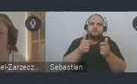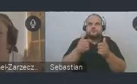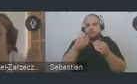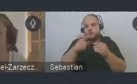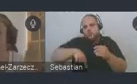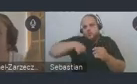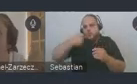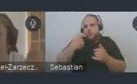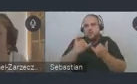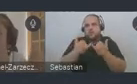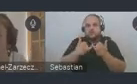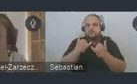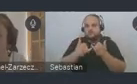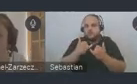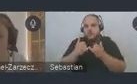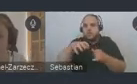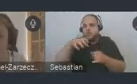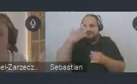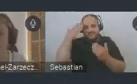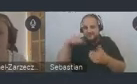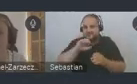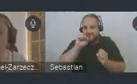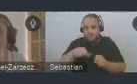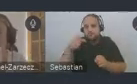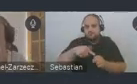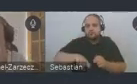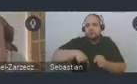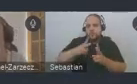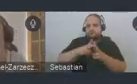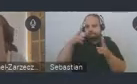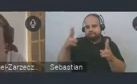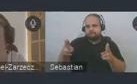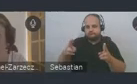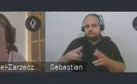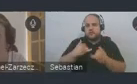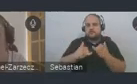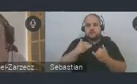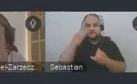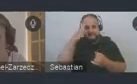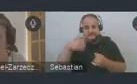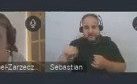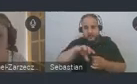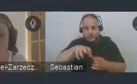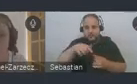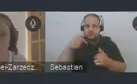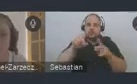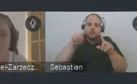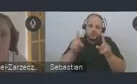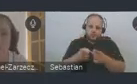jak się grupa nie zna, musimy je zrobić dłuższe. Jak się potem zna, możemy robić króciutkie, ale zawsze musimy zrobić.